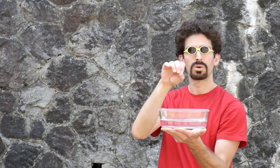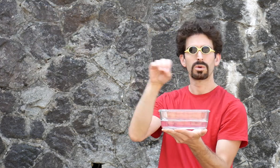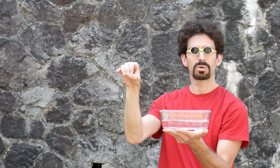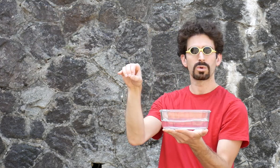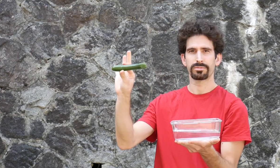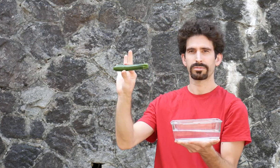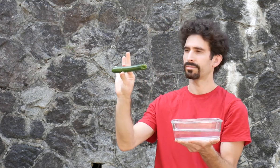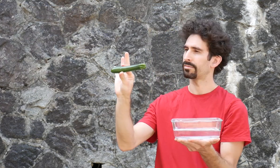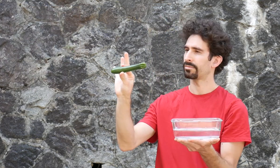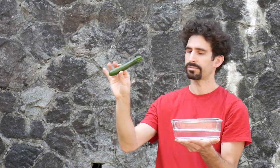*Concombre*